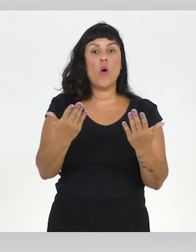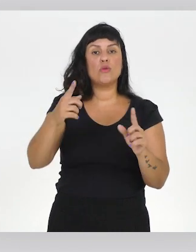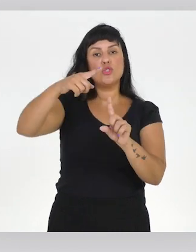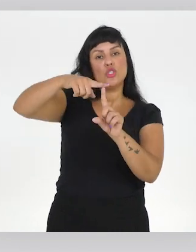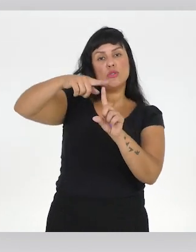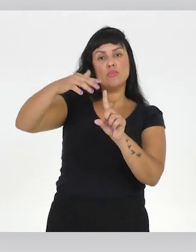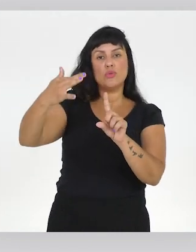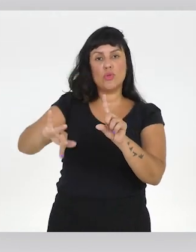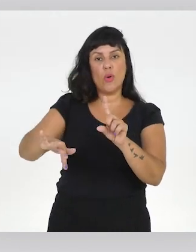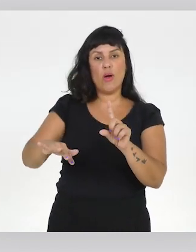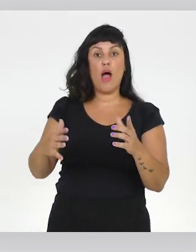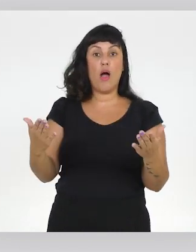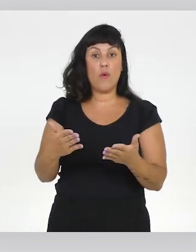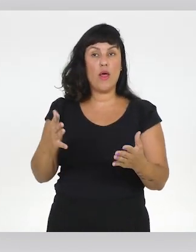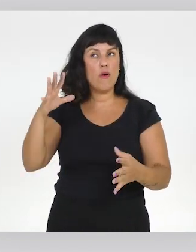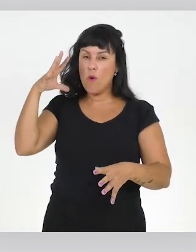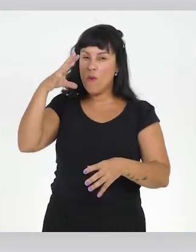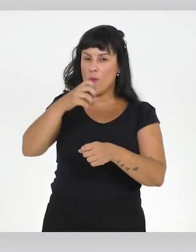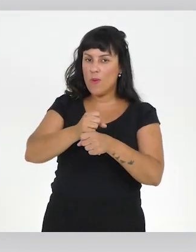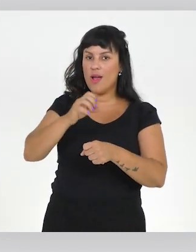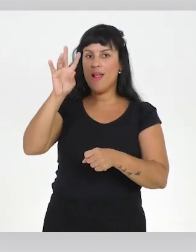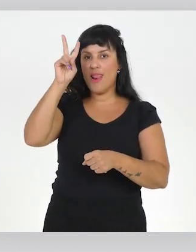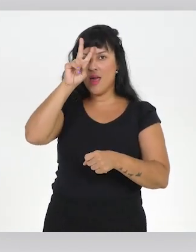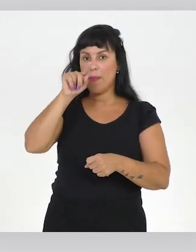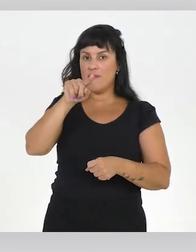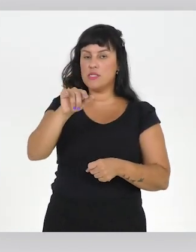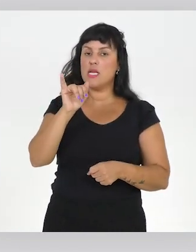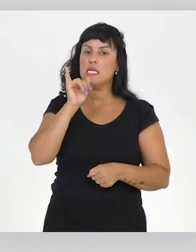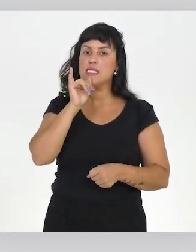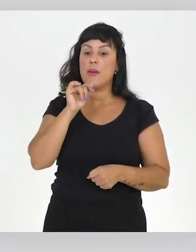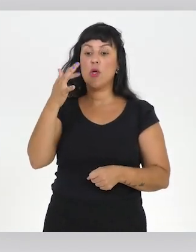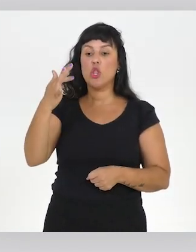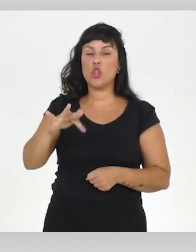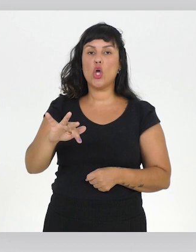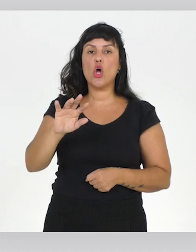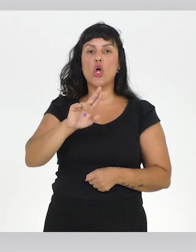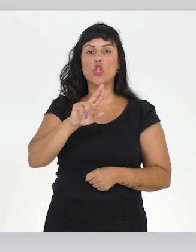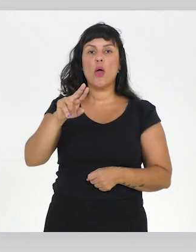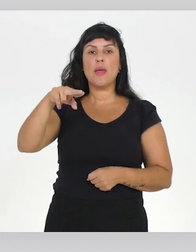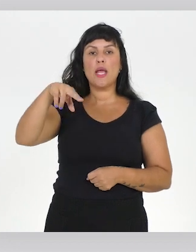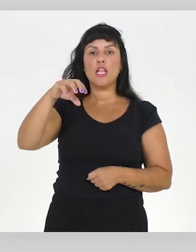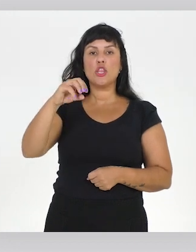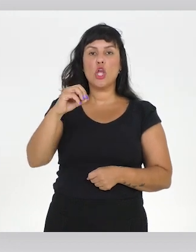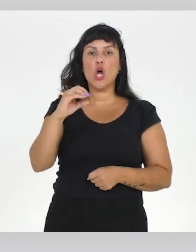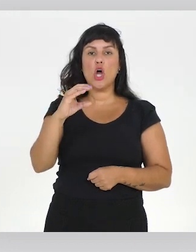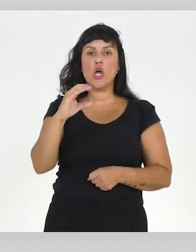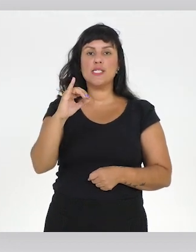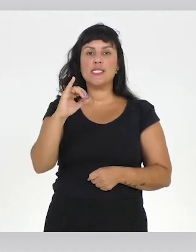na dor nociceptiva, eu tenho condições clínicas como as entorses,